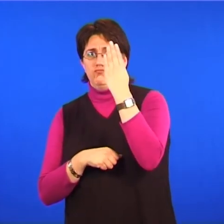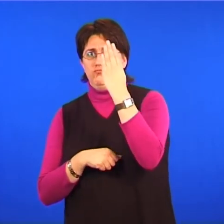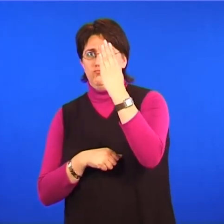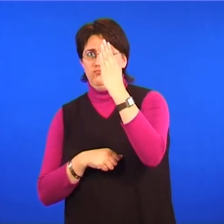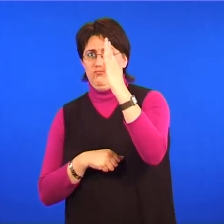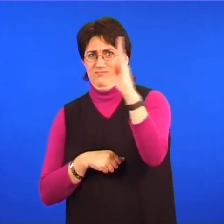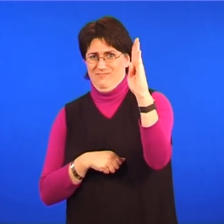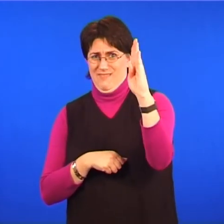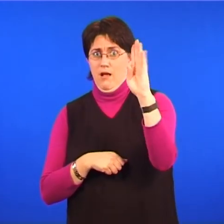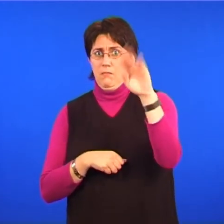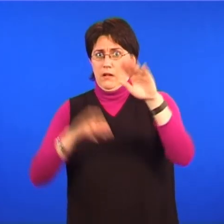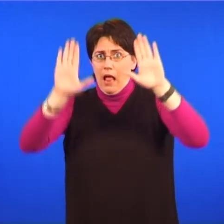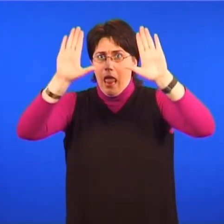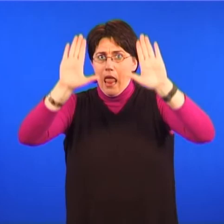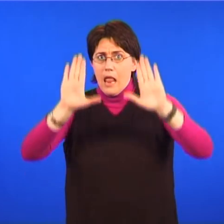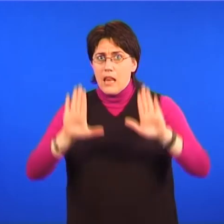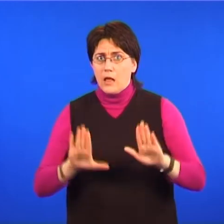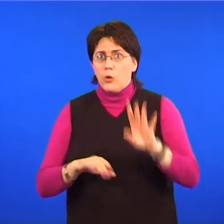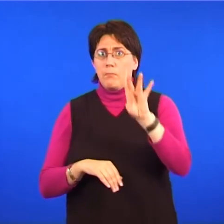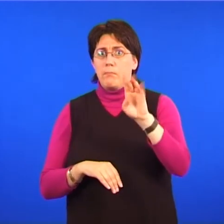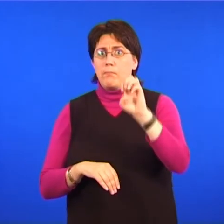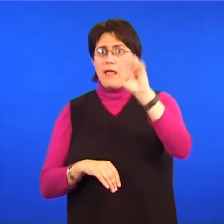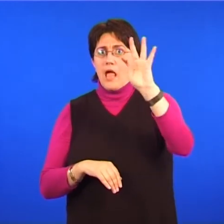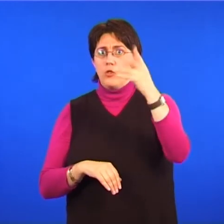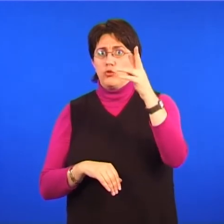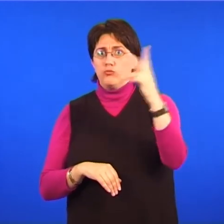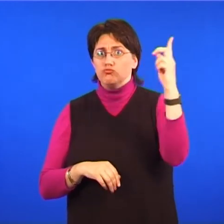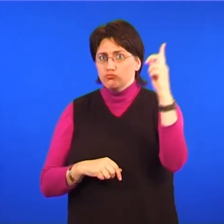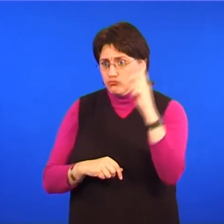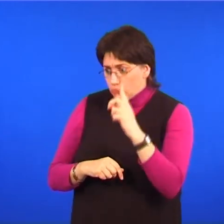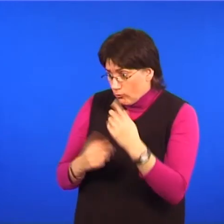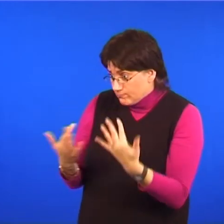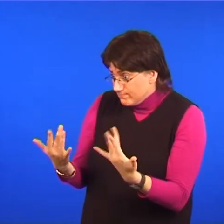Þá kom sankti Pétur út og spurði hvað erindi hennar væri.